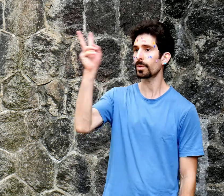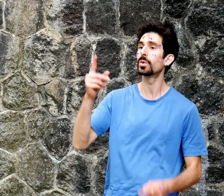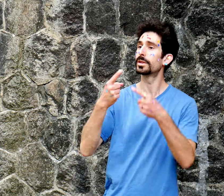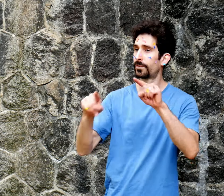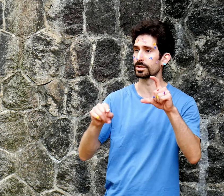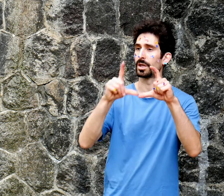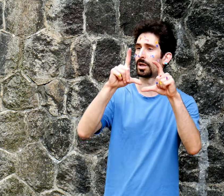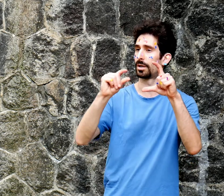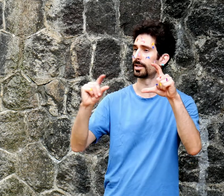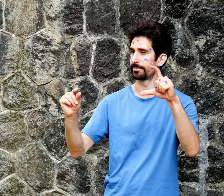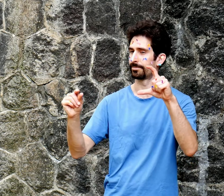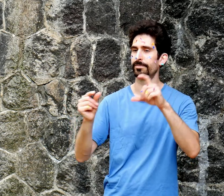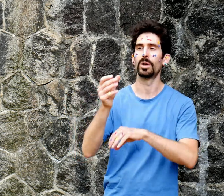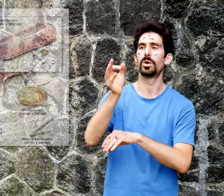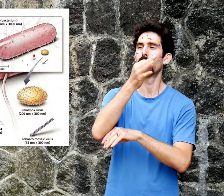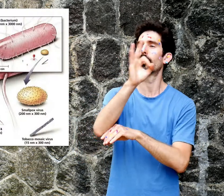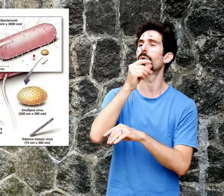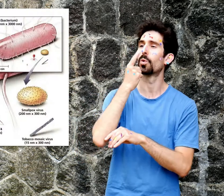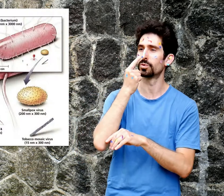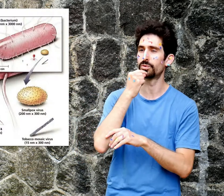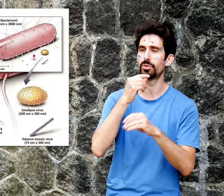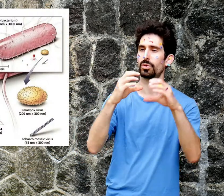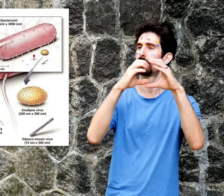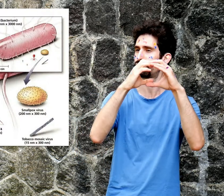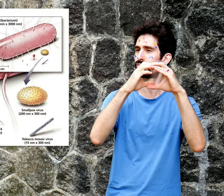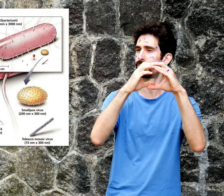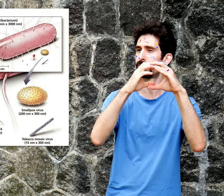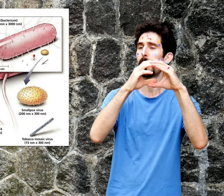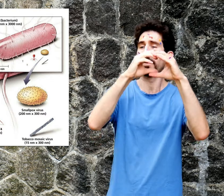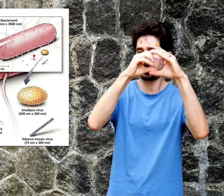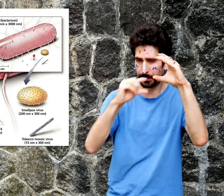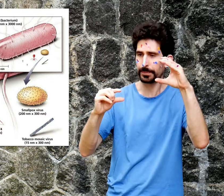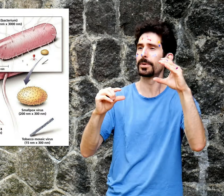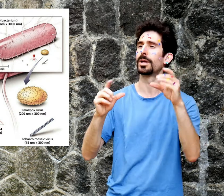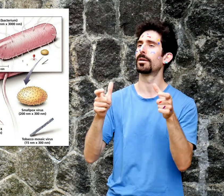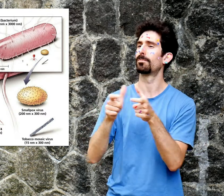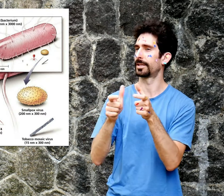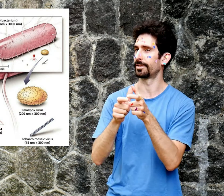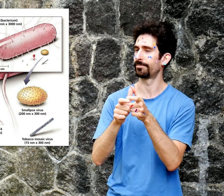L'autre différence est la taille. Un globule rouge est beaucoup plus gros qu'une bactérie.